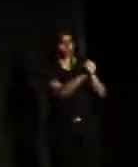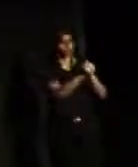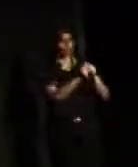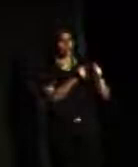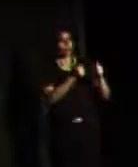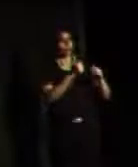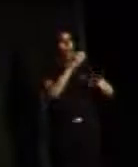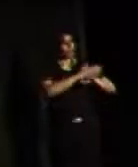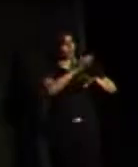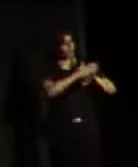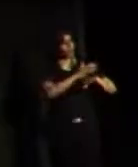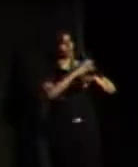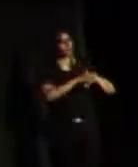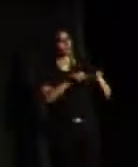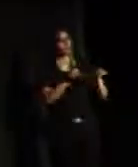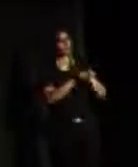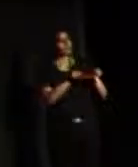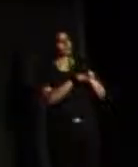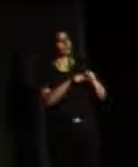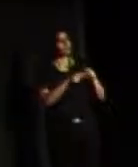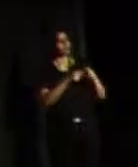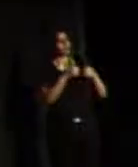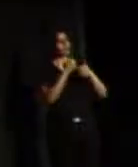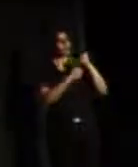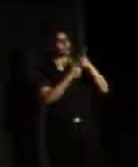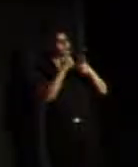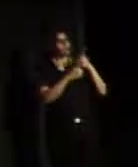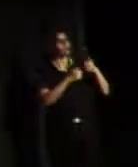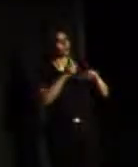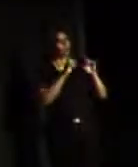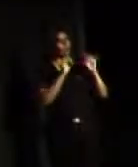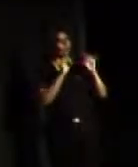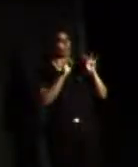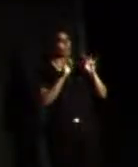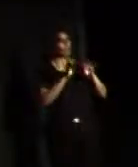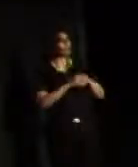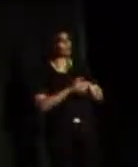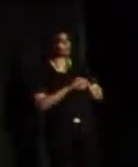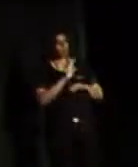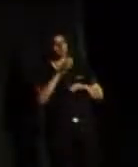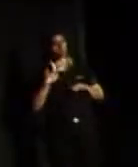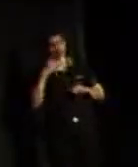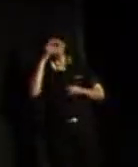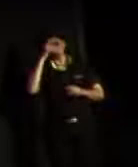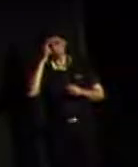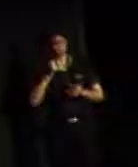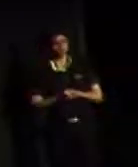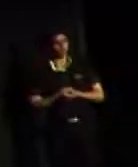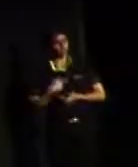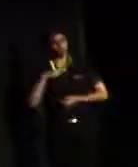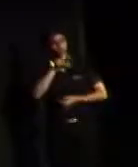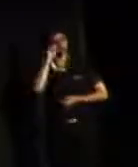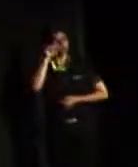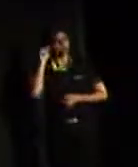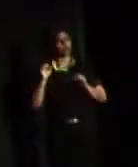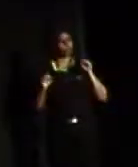Ele pode escolher? Não pode escolher nada. Participação? Que tipo de participação é essa?